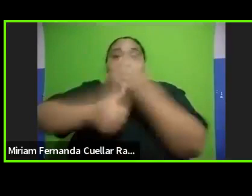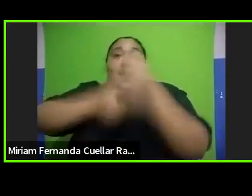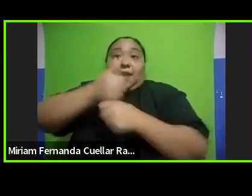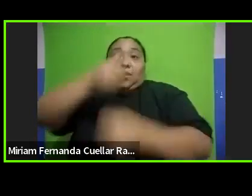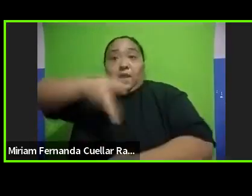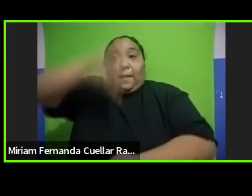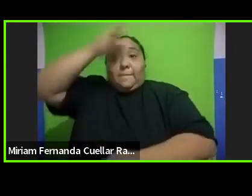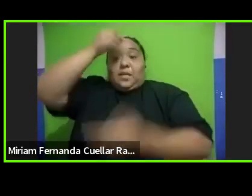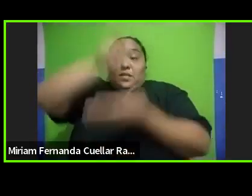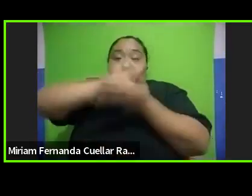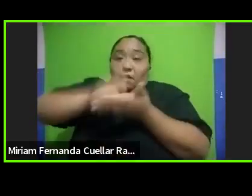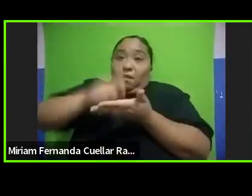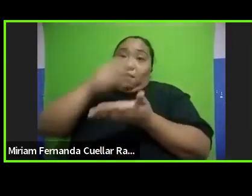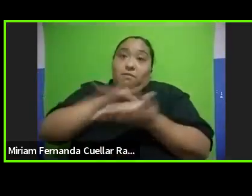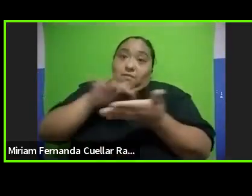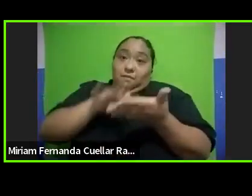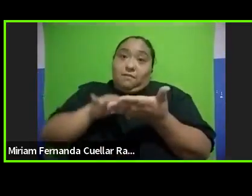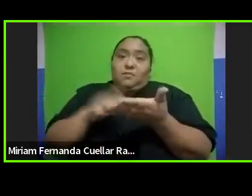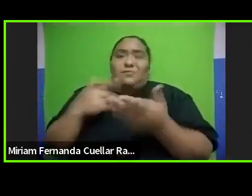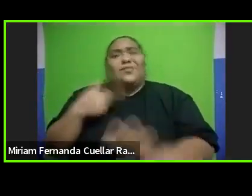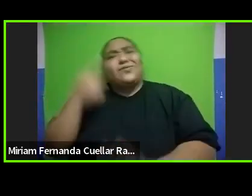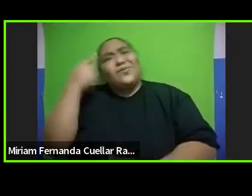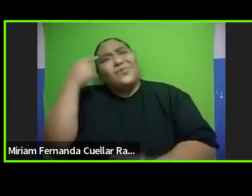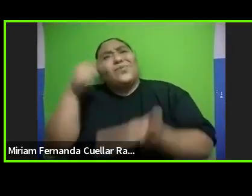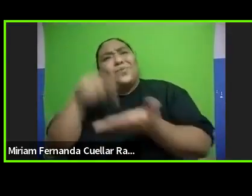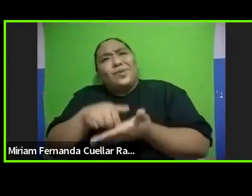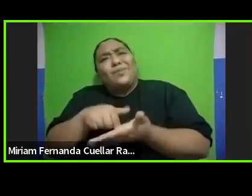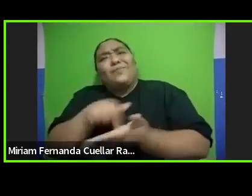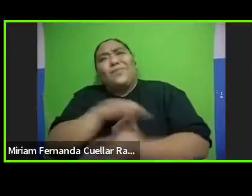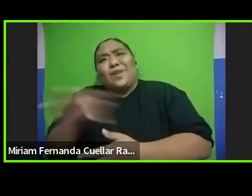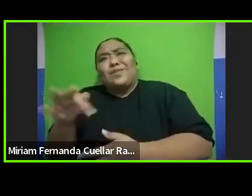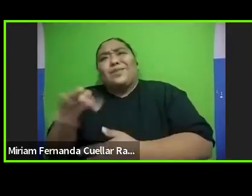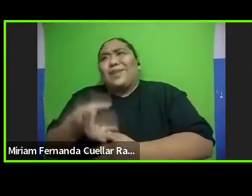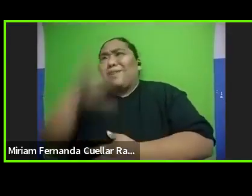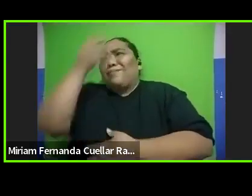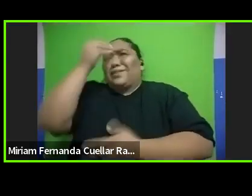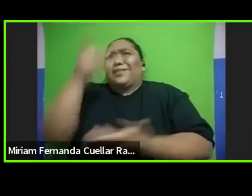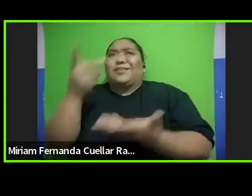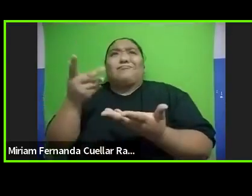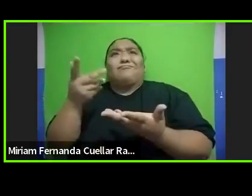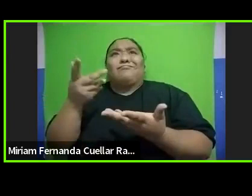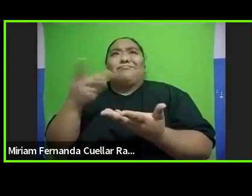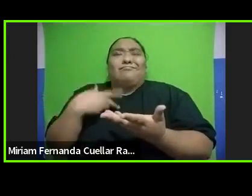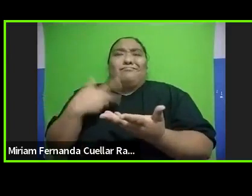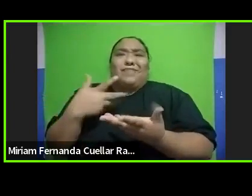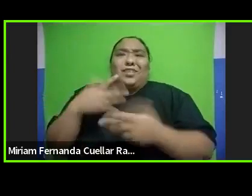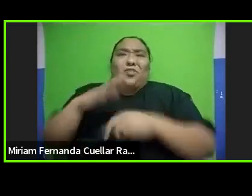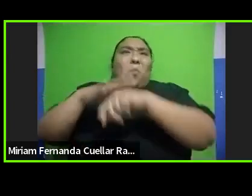aprender ños, pienso que sí se puede aprender algunos contenidos, algunas ideas ideas del español ideas del español previamente